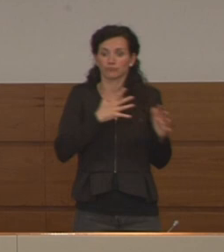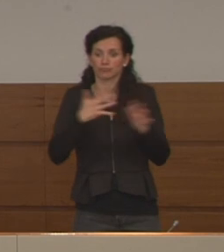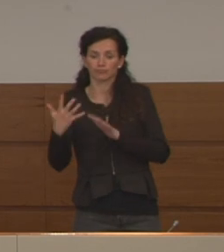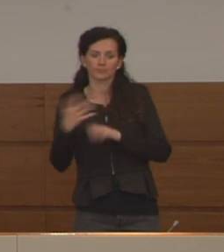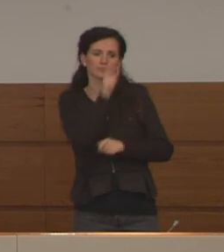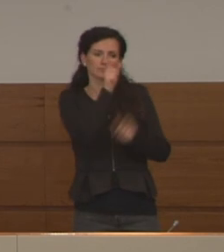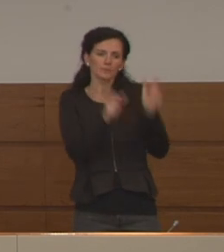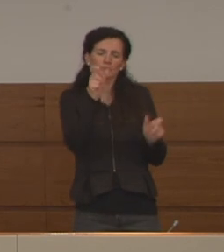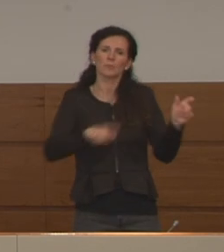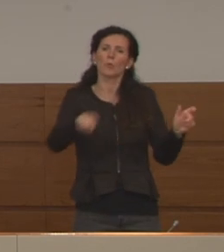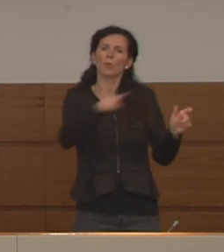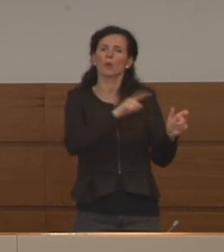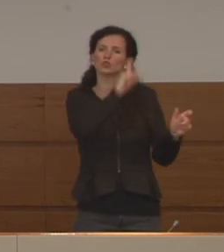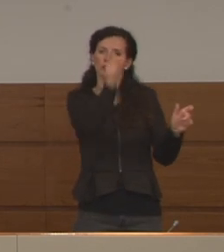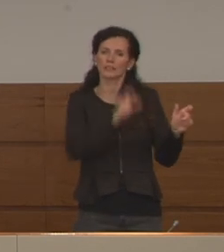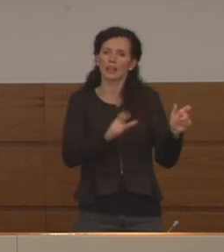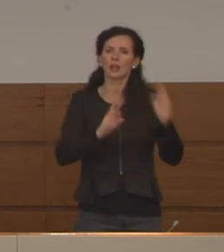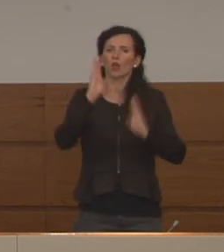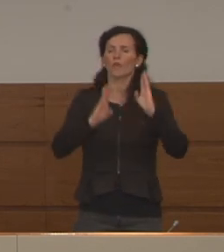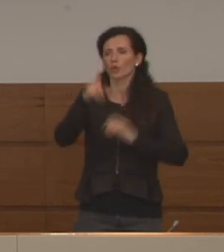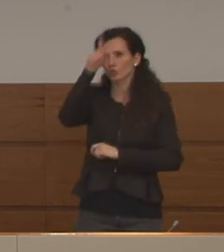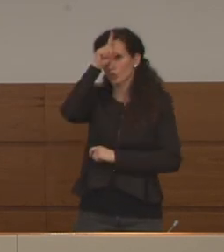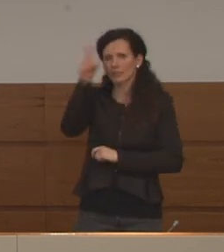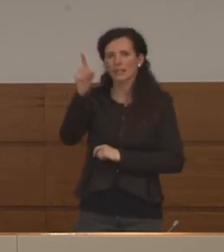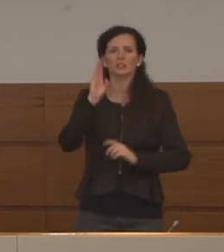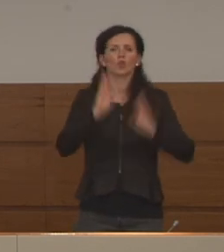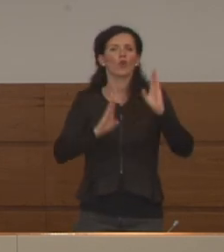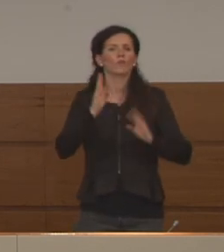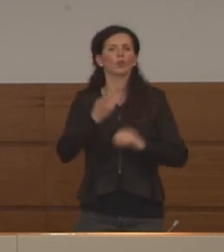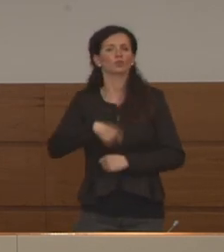rispetto a quella tedesca, rispetto a quella spagnola è un'altra realtà.